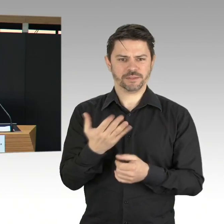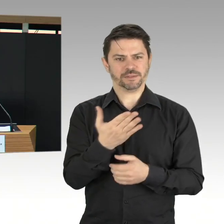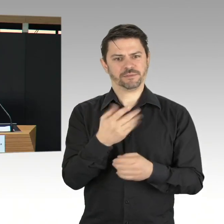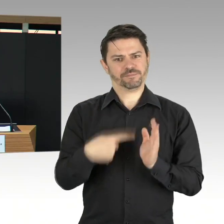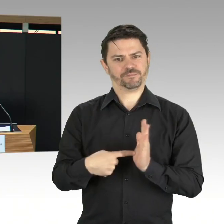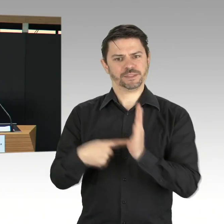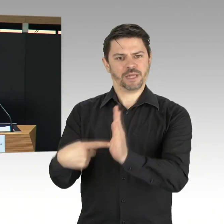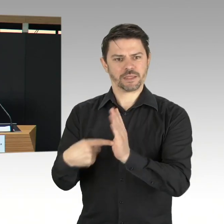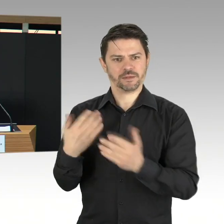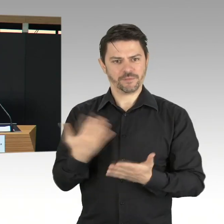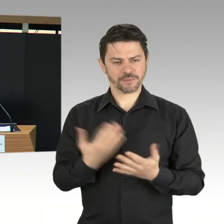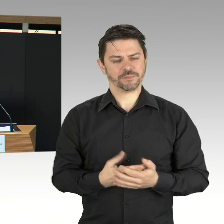die in der letzten Legislaturperiode